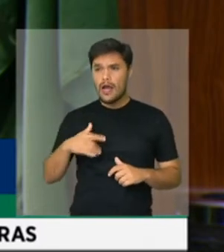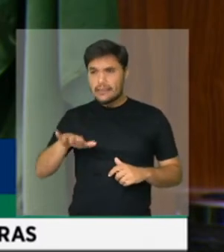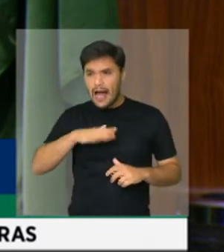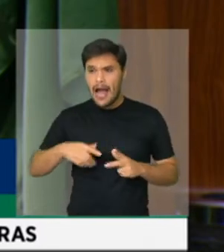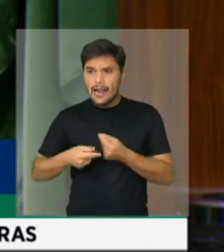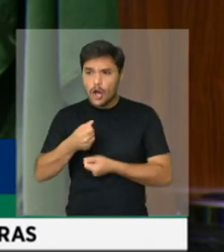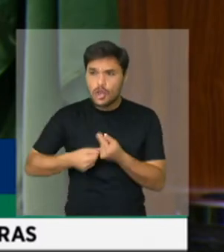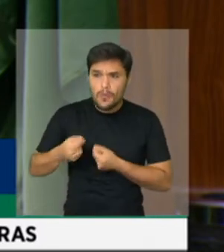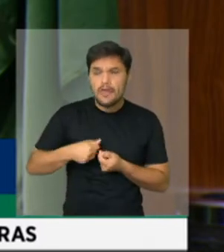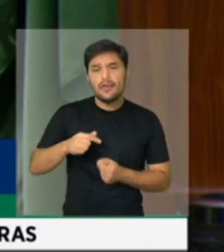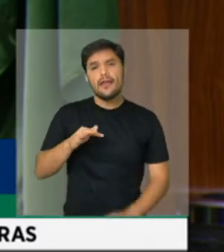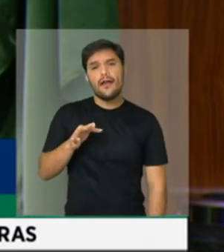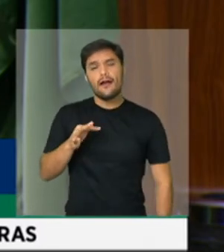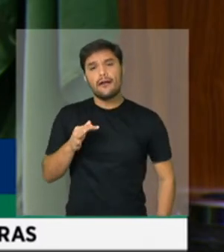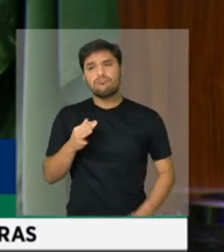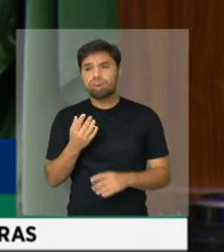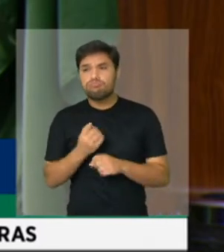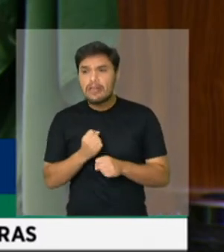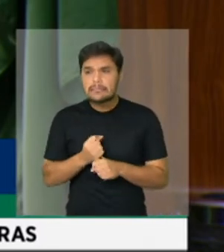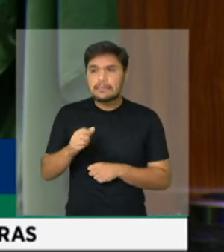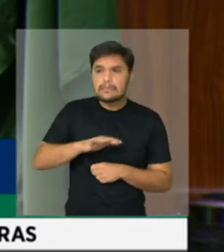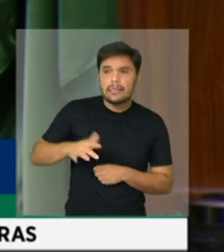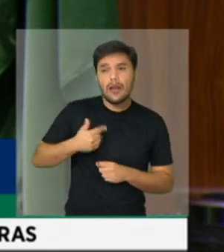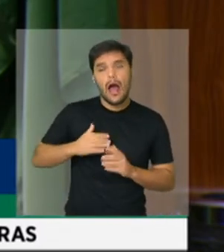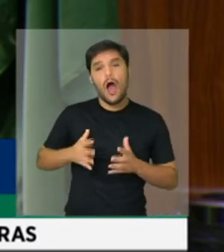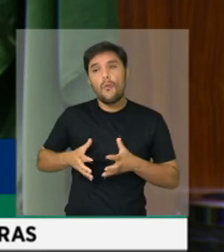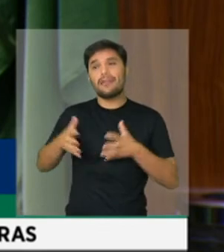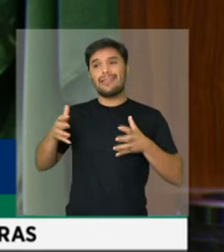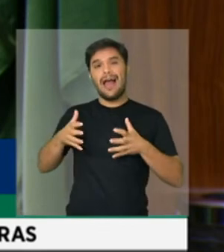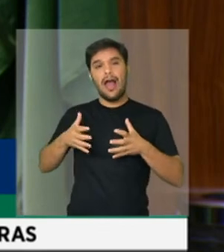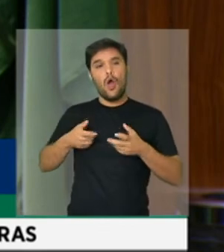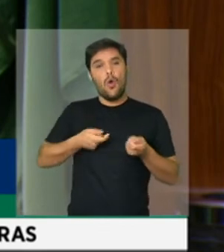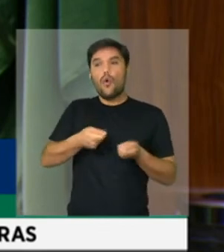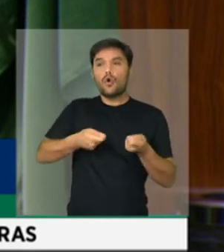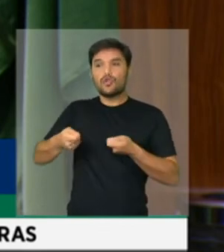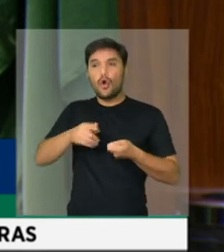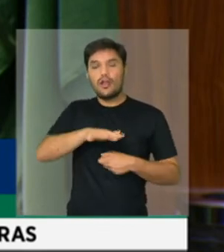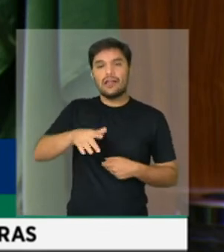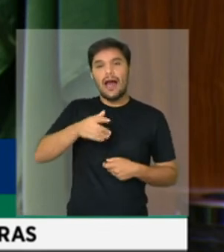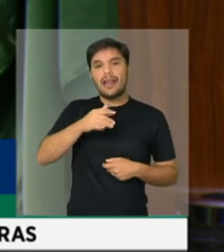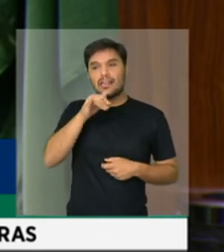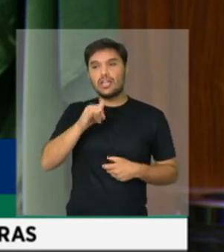AÇÕES DOS ACIONISTAS, DOS ESPECULADORES, É PARA ELES A PRIVATIZAÇÃO DA ELETROBRAS. É PARA OS ESPECULADORES. É